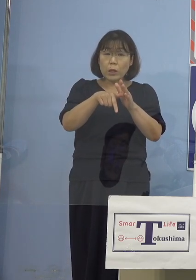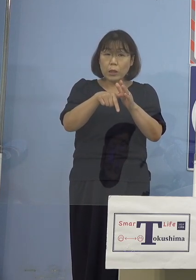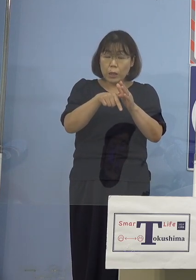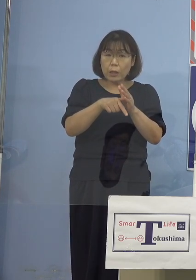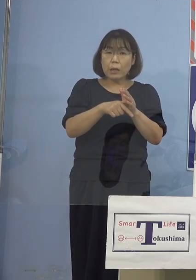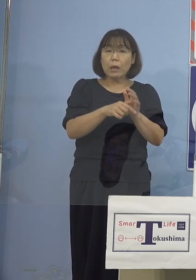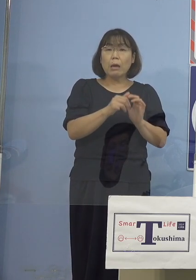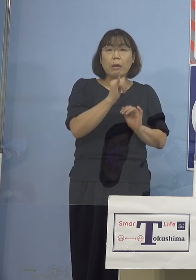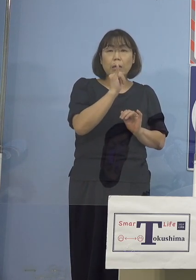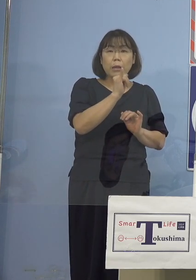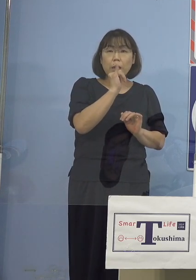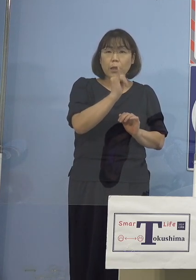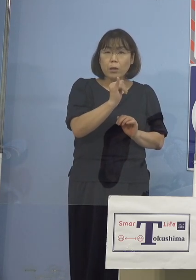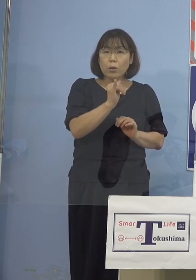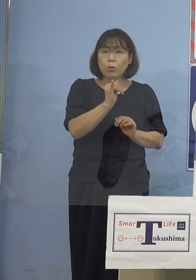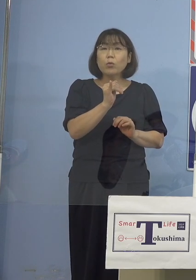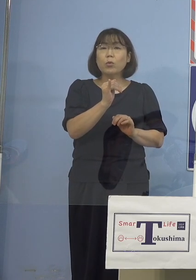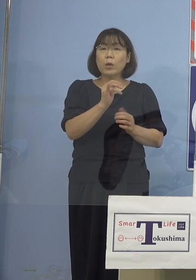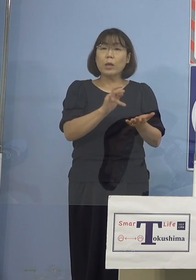どのような兼ね合いにするとかですね